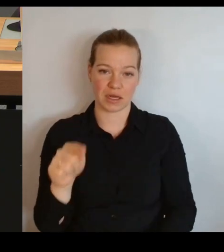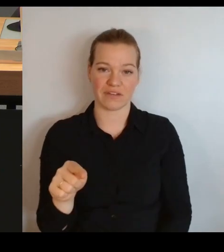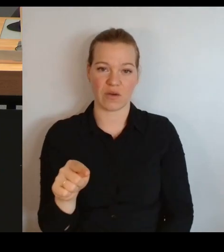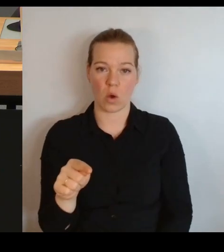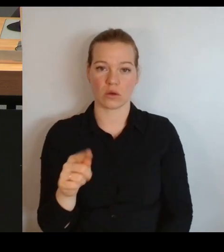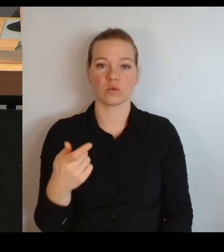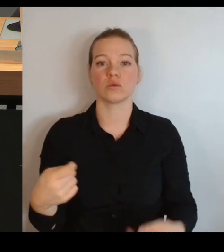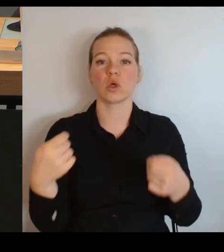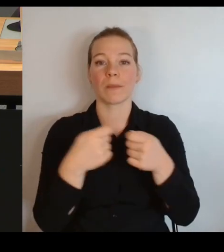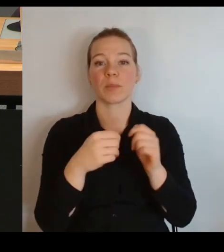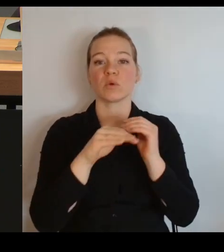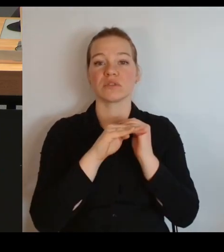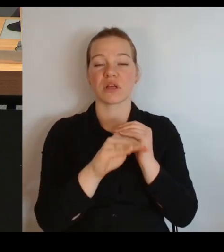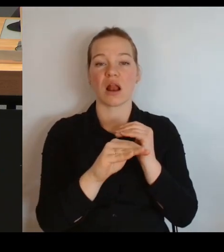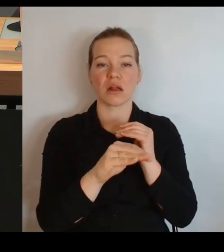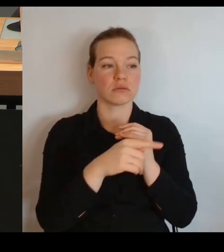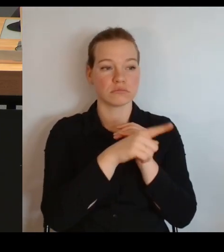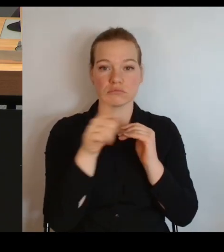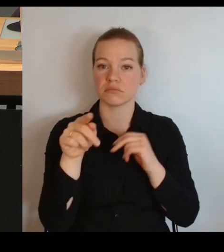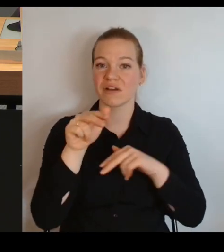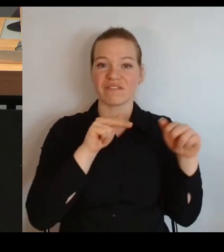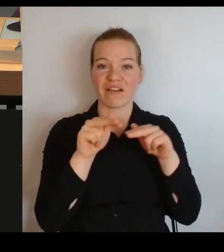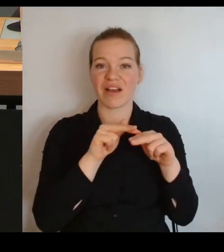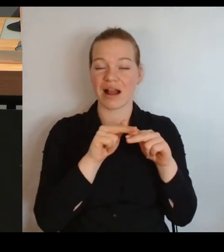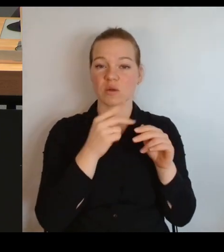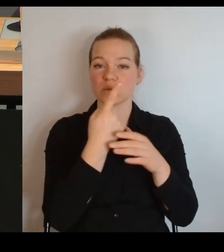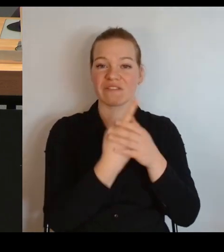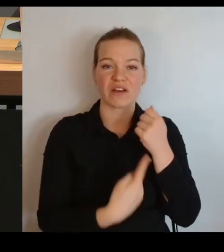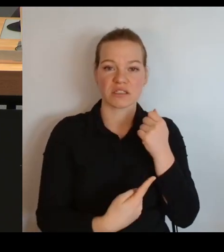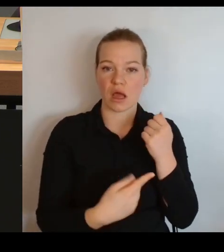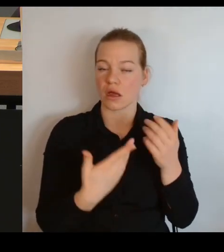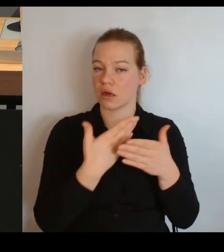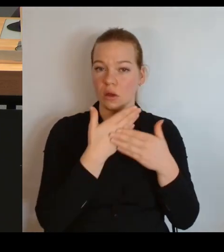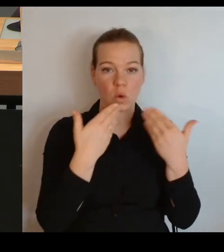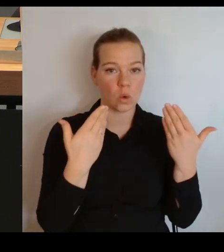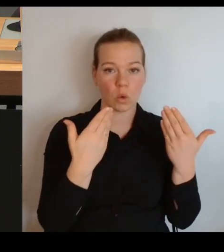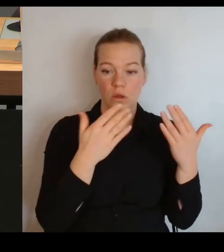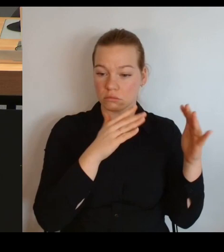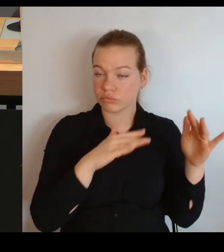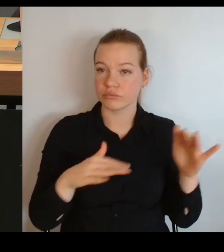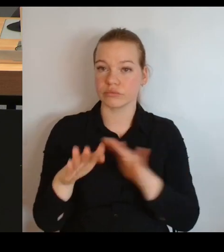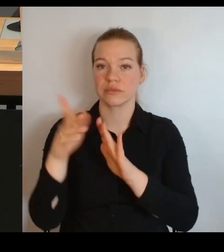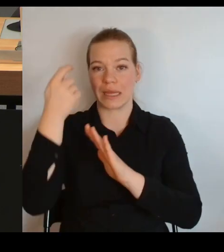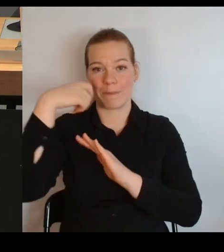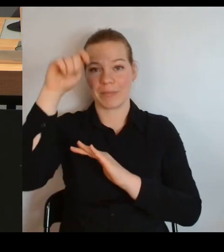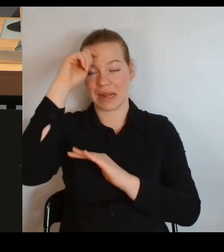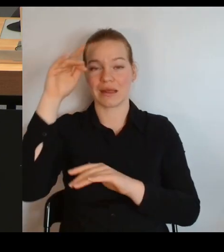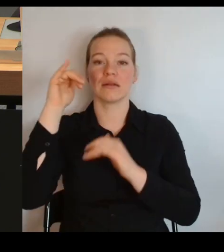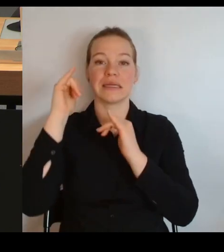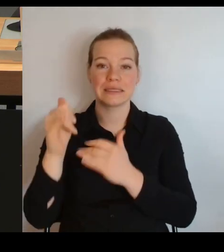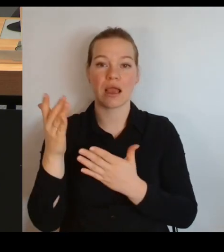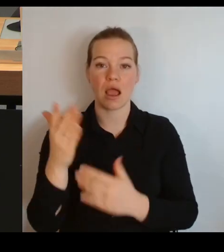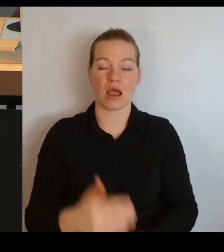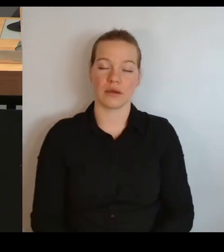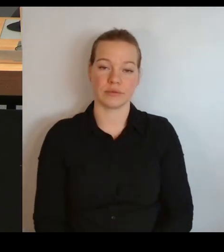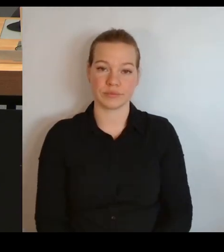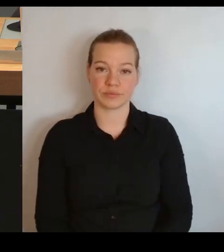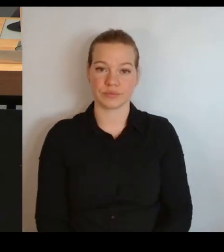beispielsweise in Berlin gäbe. Dementsprechend ist der Bundesgesetzgeber bisher natürlich auch nicht initiativ geworden.